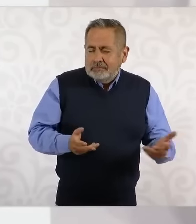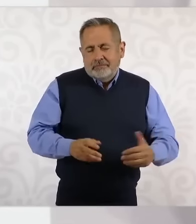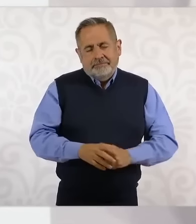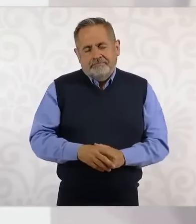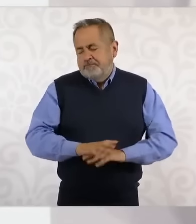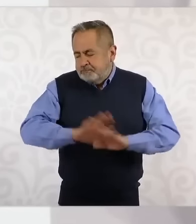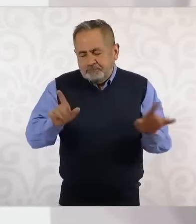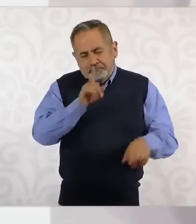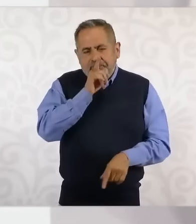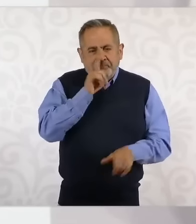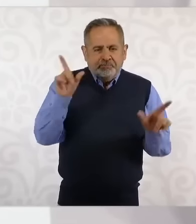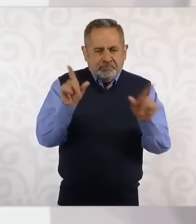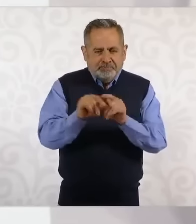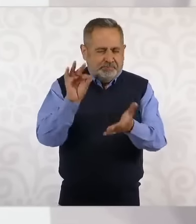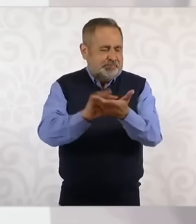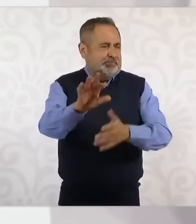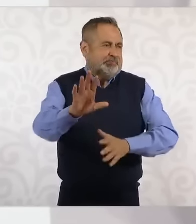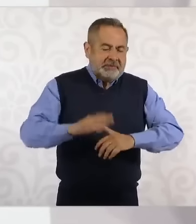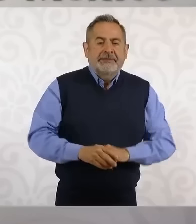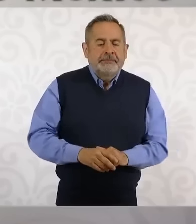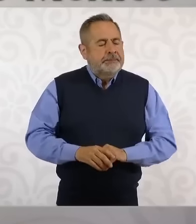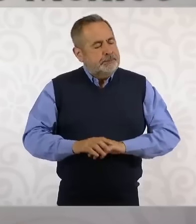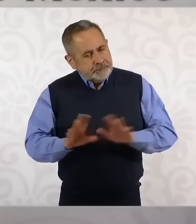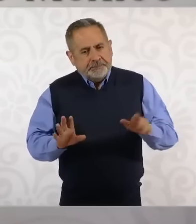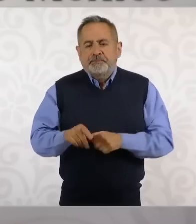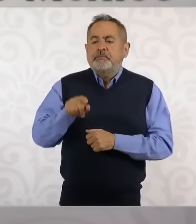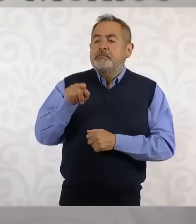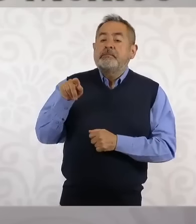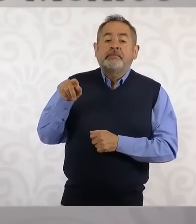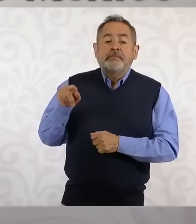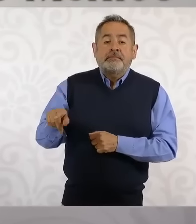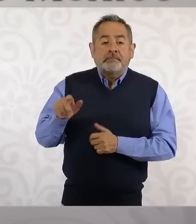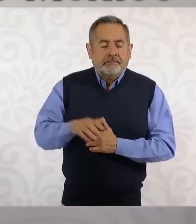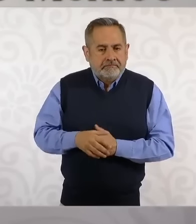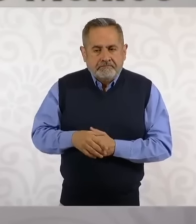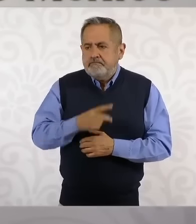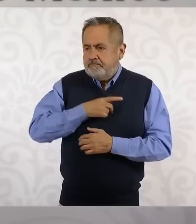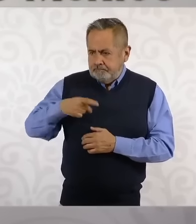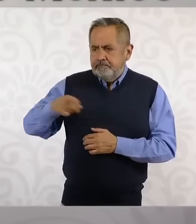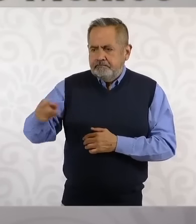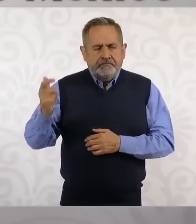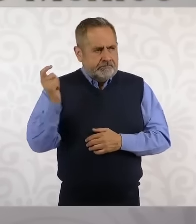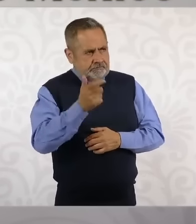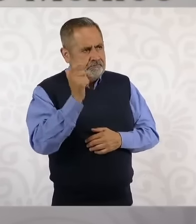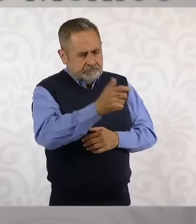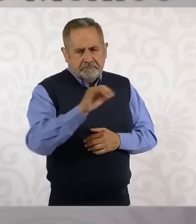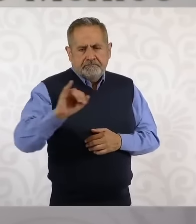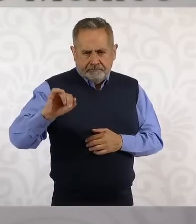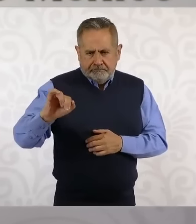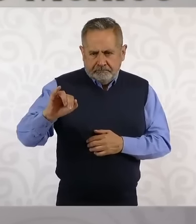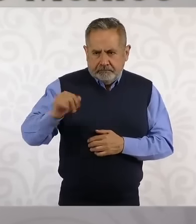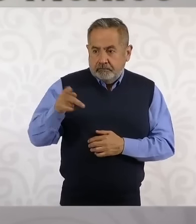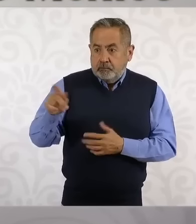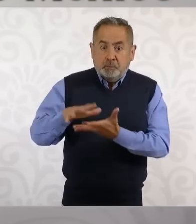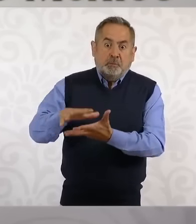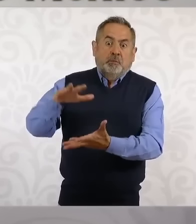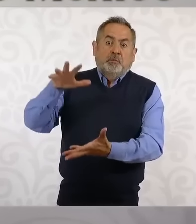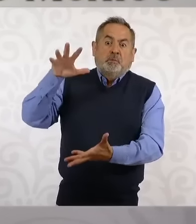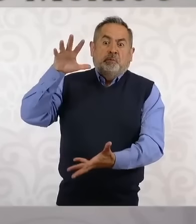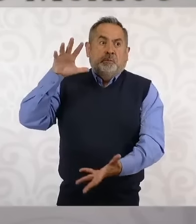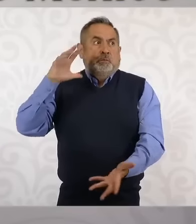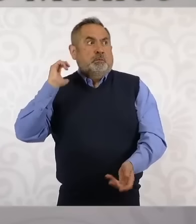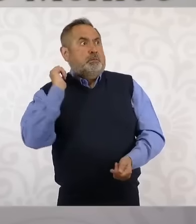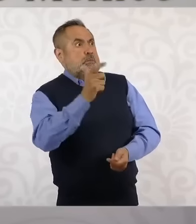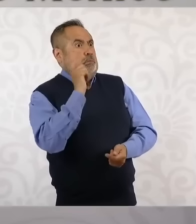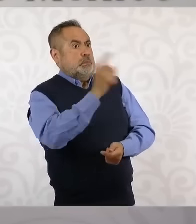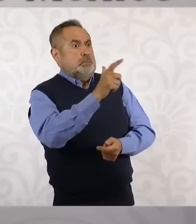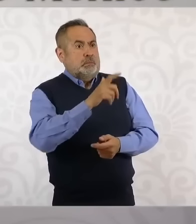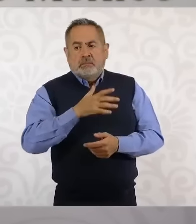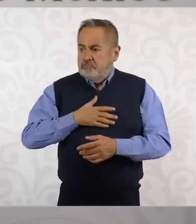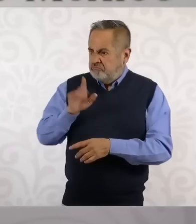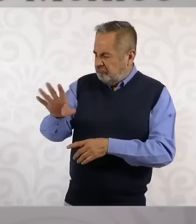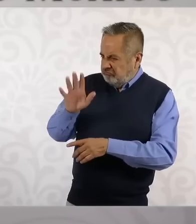Bueno, cierro paréntesis. Entonces, hay que pagar las deudas, sí, pero no de esta manera eh de acoso